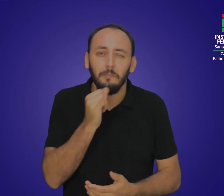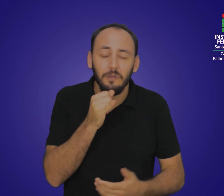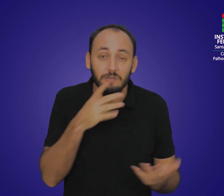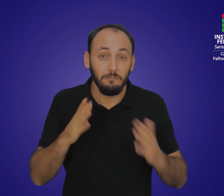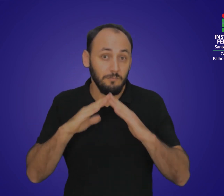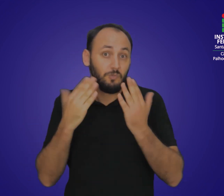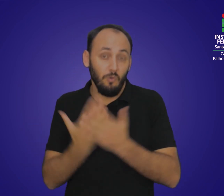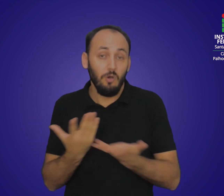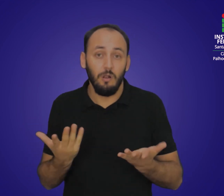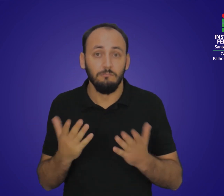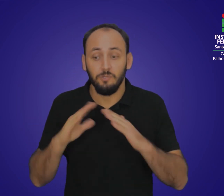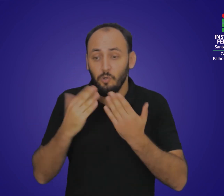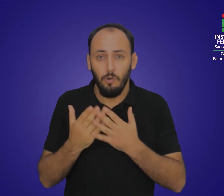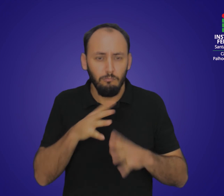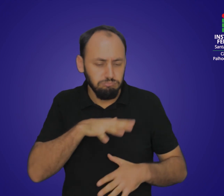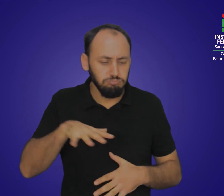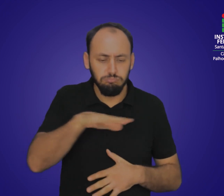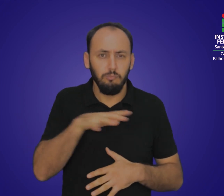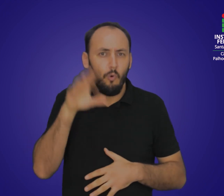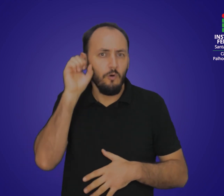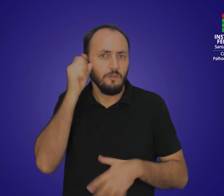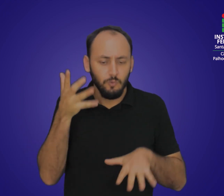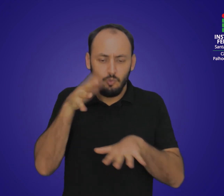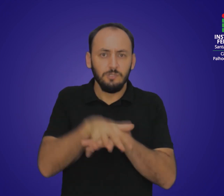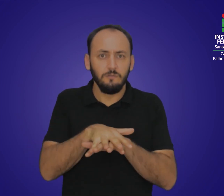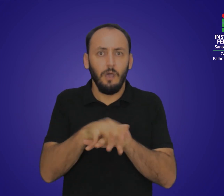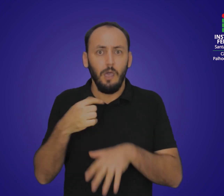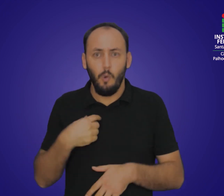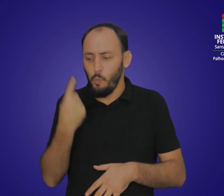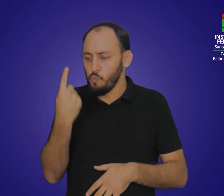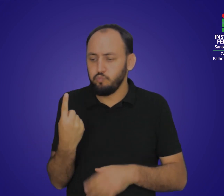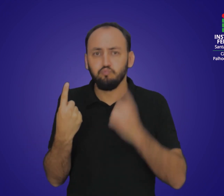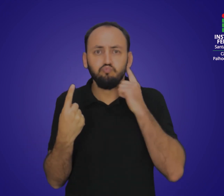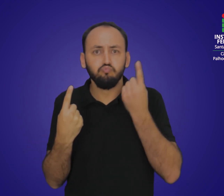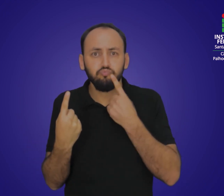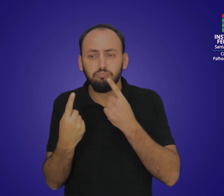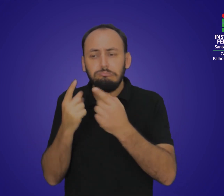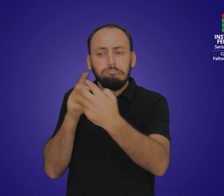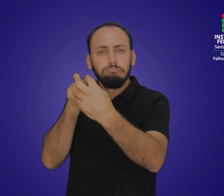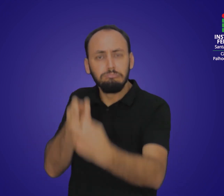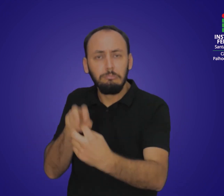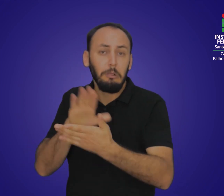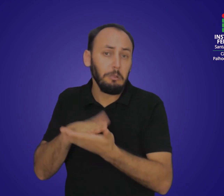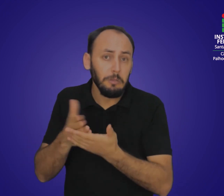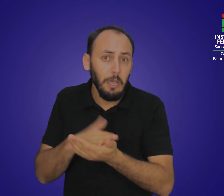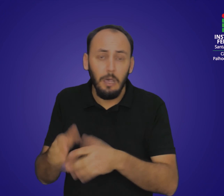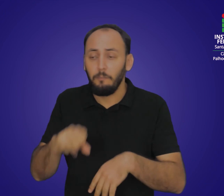Um outro exemplo, em uma escola de ouvintes com apenas um surdo. Na sala de aula, ele sempre se senta na frente do professor.